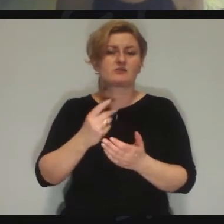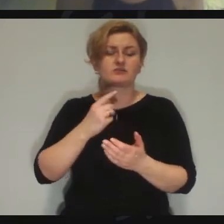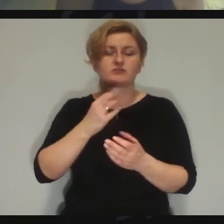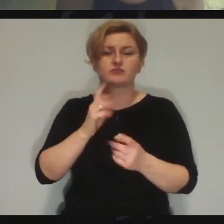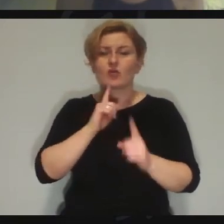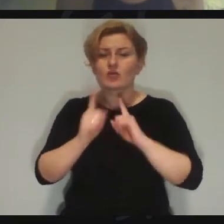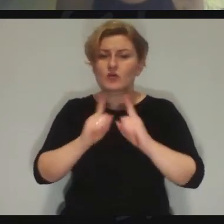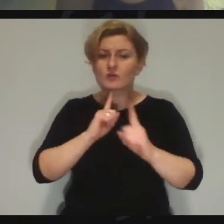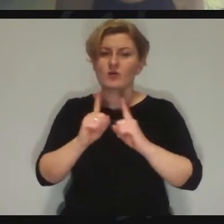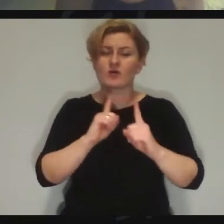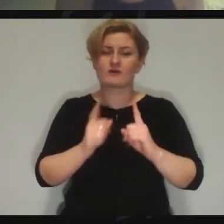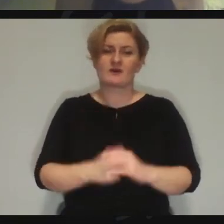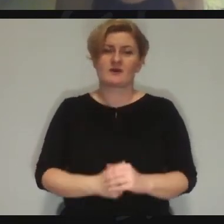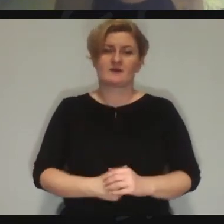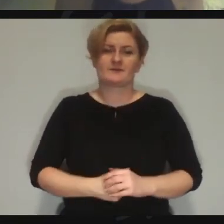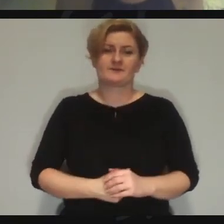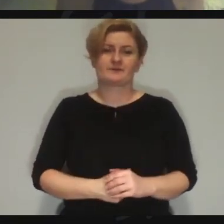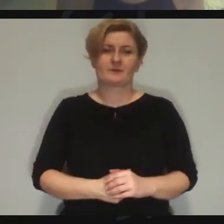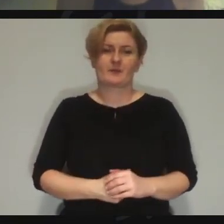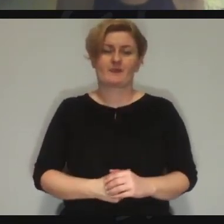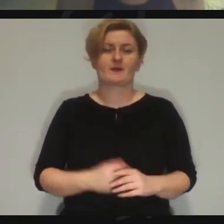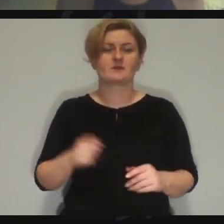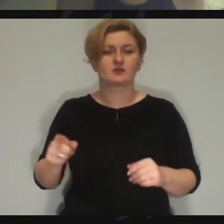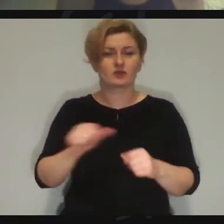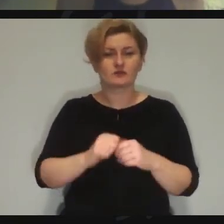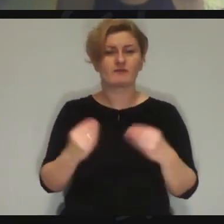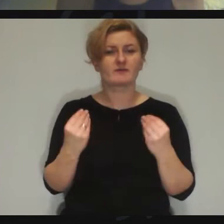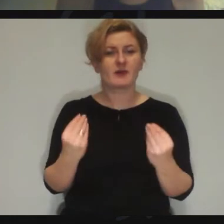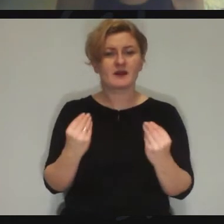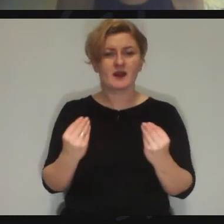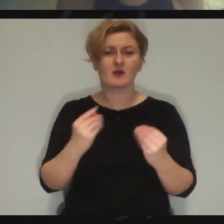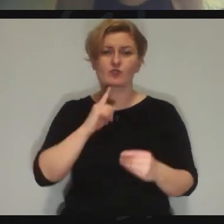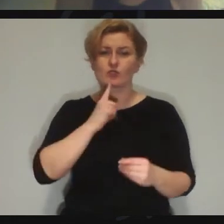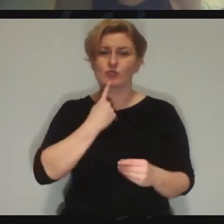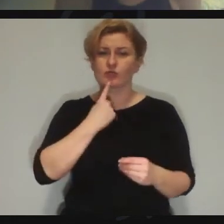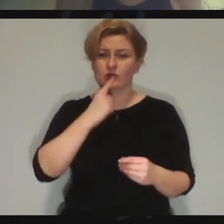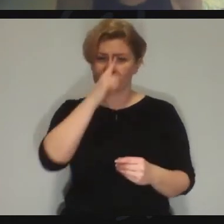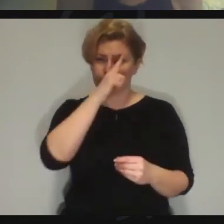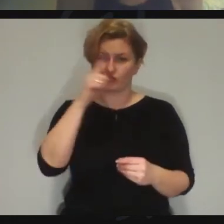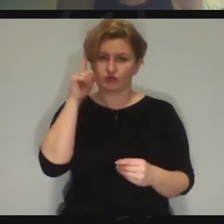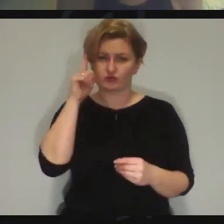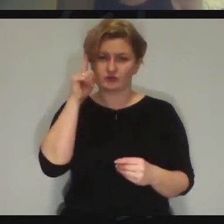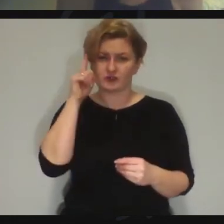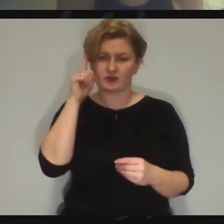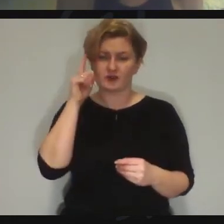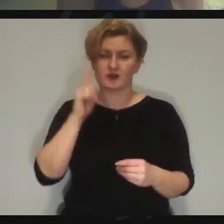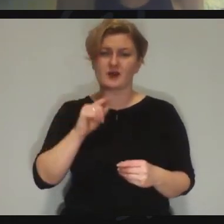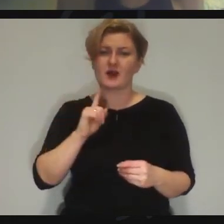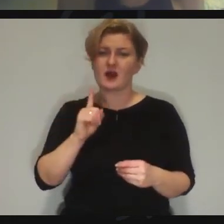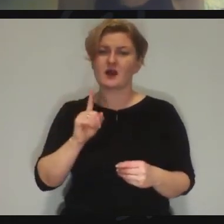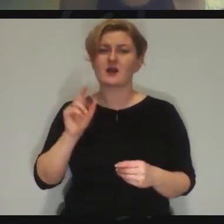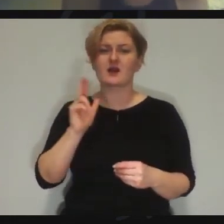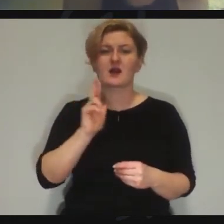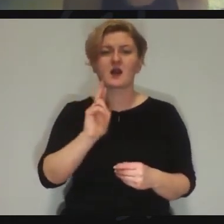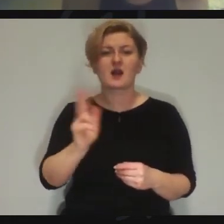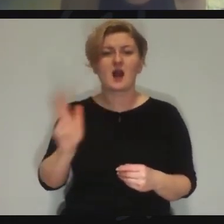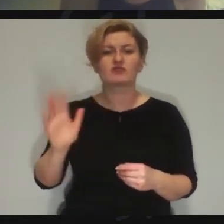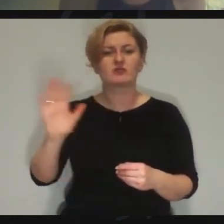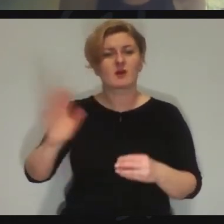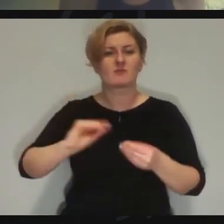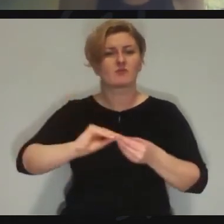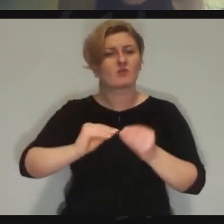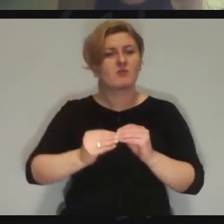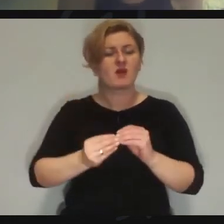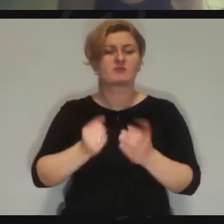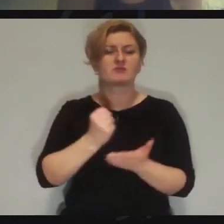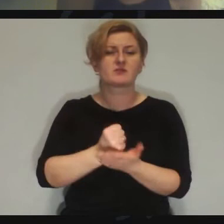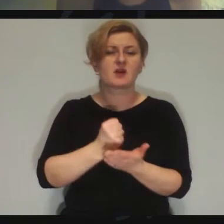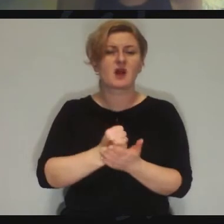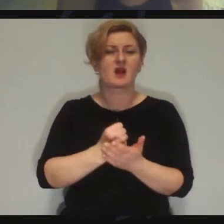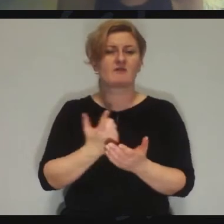To fantastyczni młodzi ludzie, ale też z danymi problemami do przepracowania.